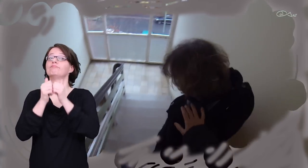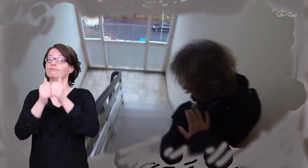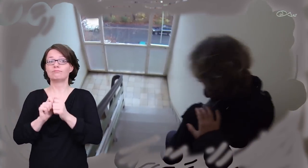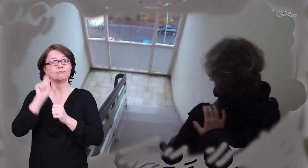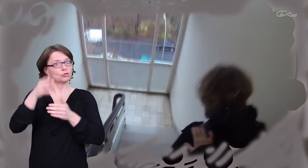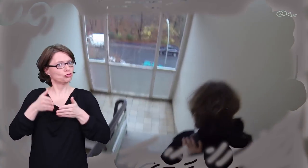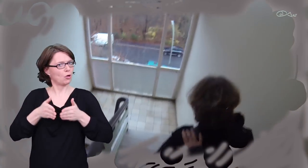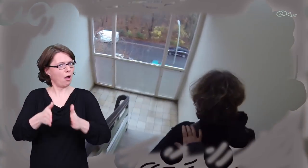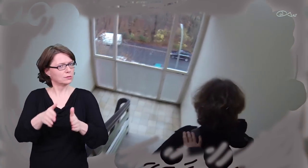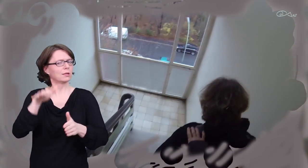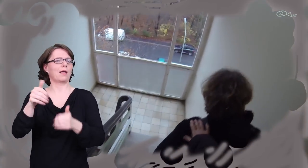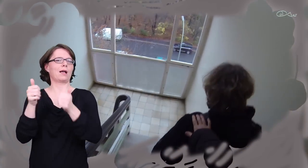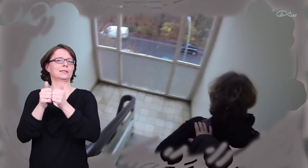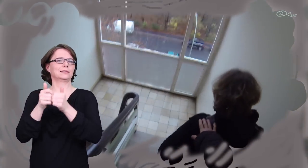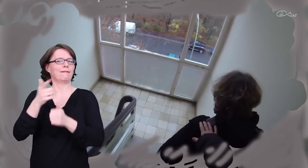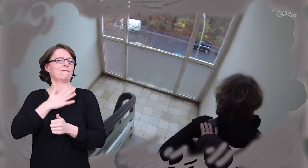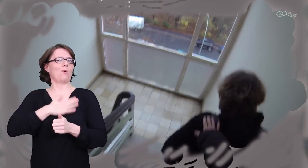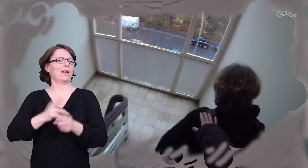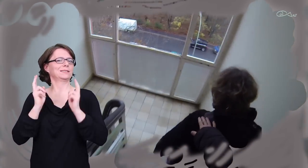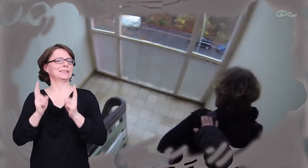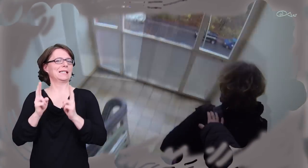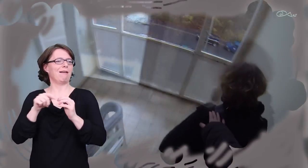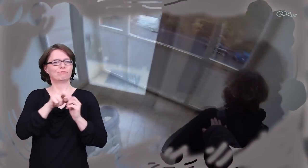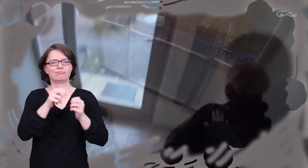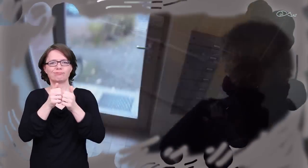Jetzt gehen die beiden nach draußen auf die Straße. Mit der Assistenz fühlt sie sich wohl und sicher.